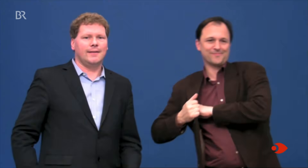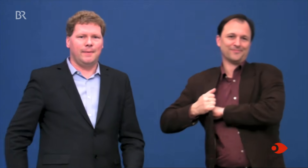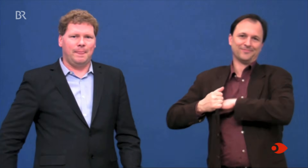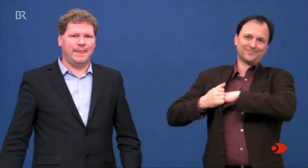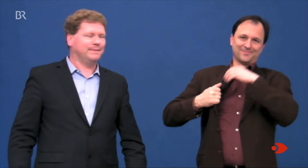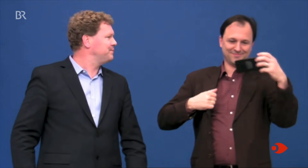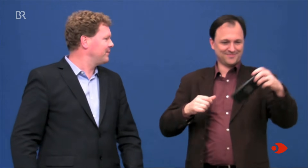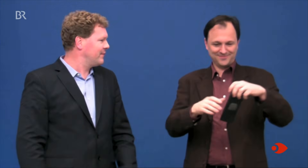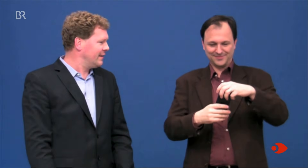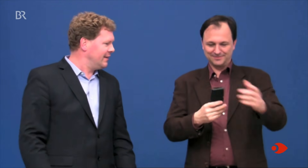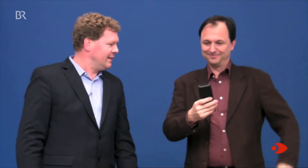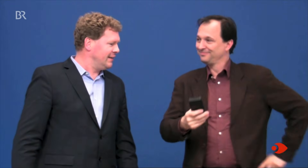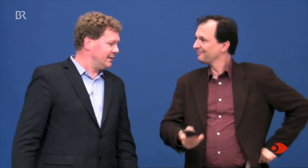Ja, einen Augenblick.